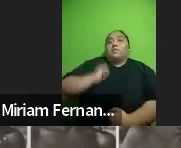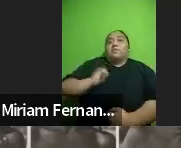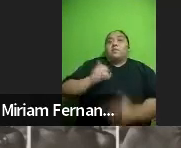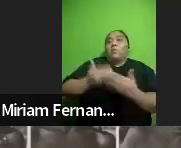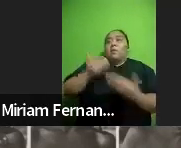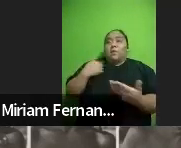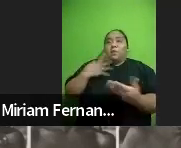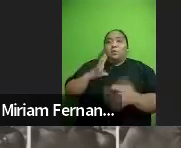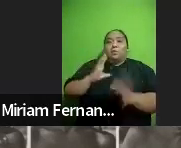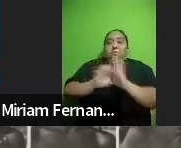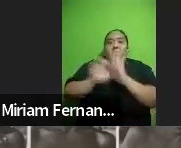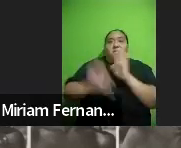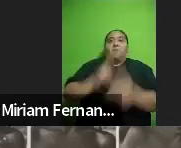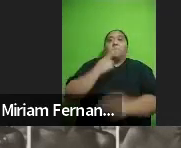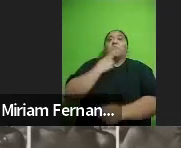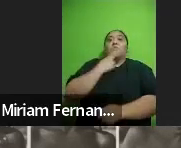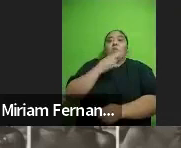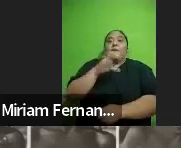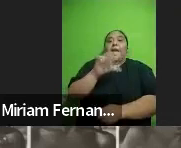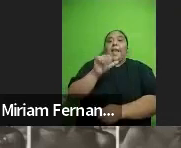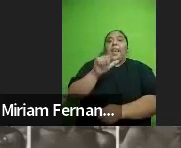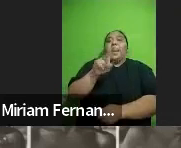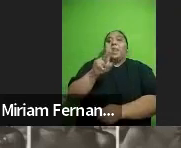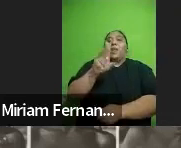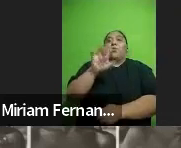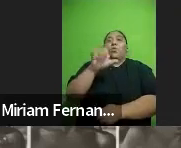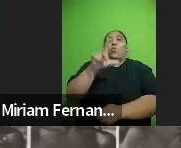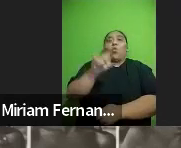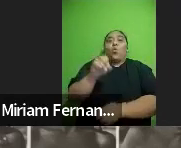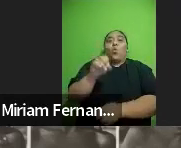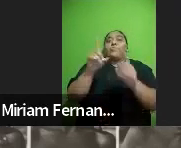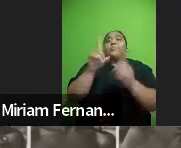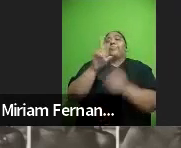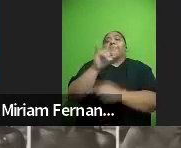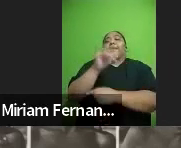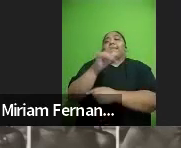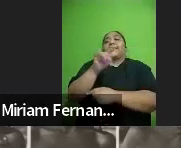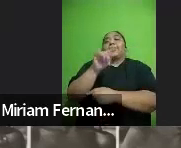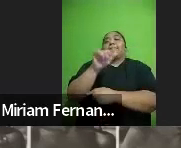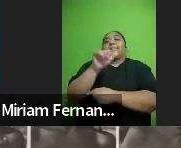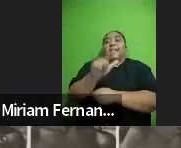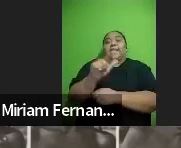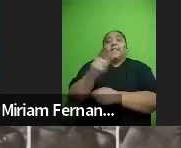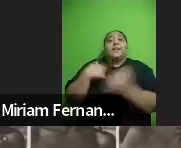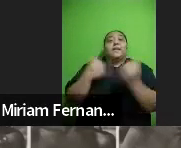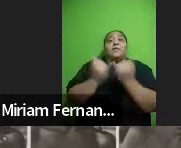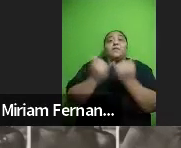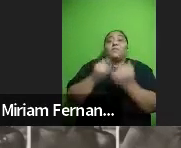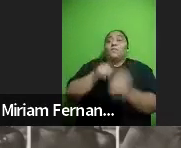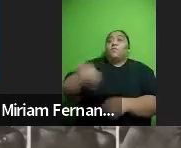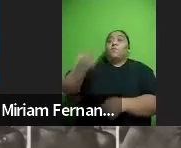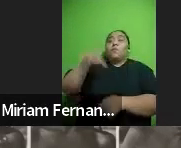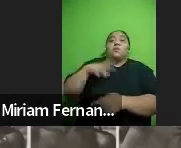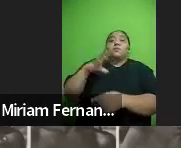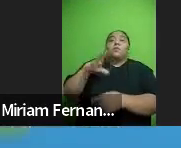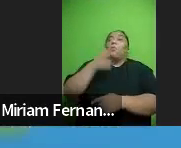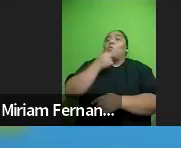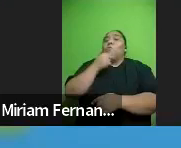por ejemplo, en la Antigüedad se usaba mucho el cálculo digital, Por ejemplo. jemplo, en jemplo, en entonces, como dice en entonces, como dice moreno, la metemática en realidad